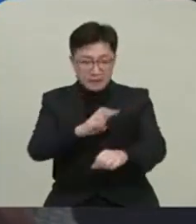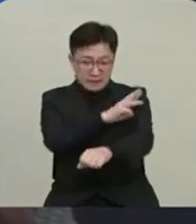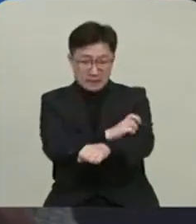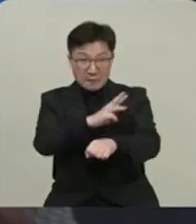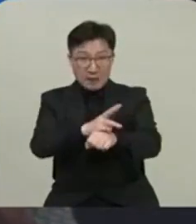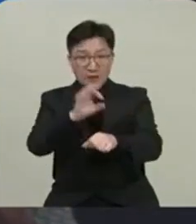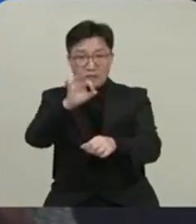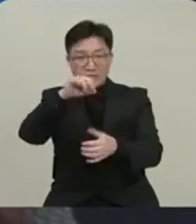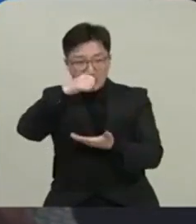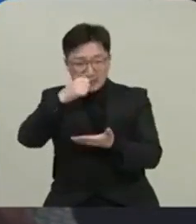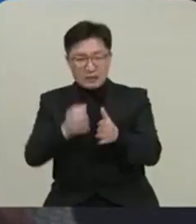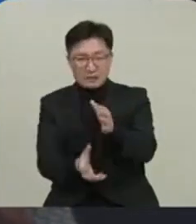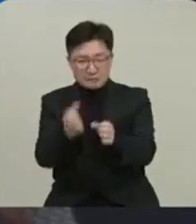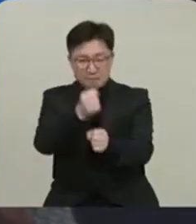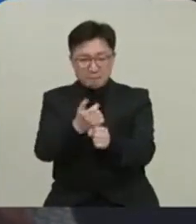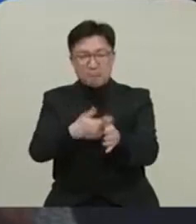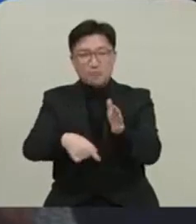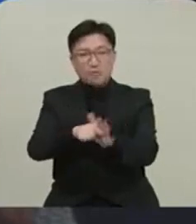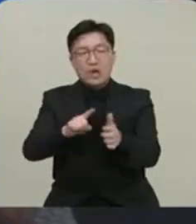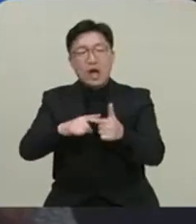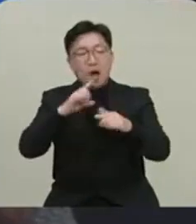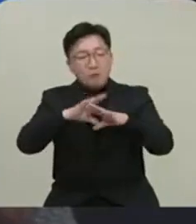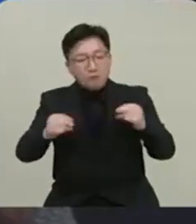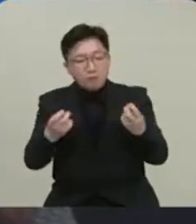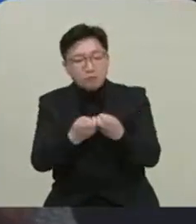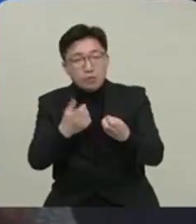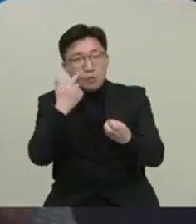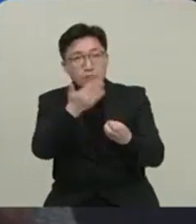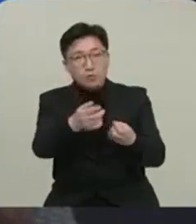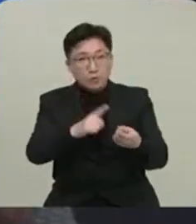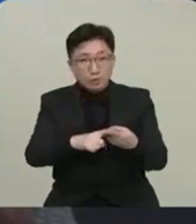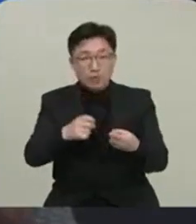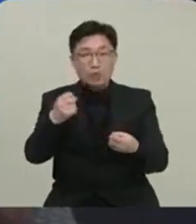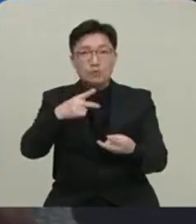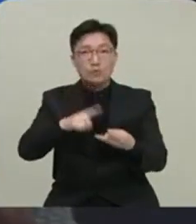새만금 관할 분쟁에 대책이 있느냐 는 질타도 나왔습니다.